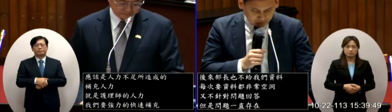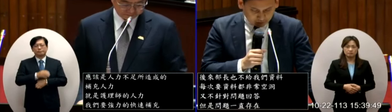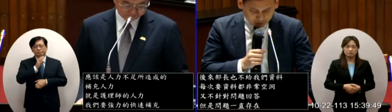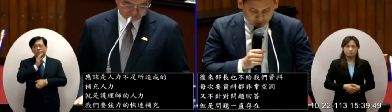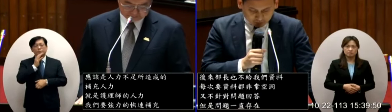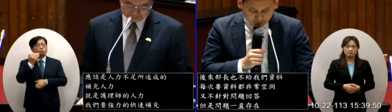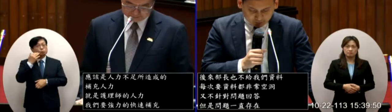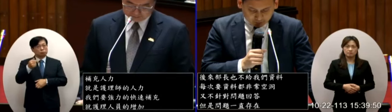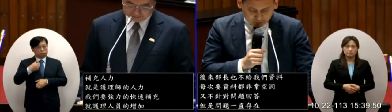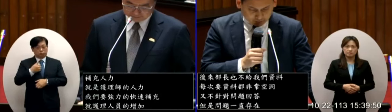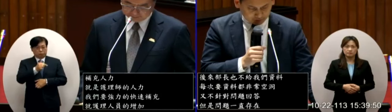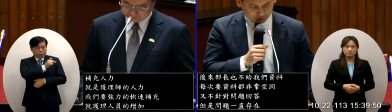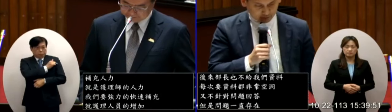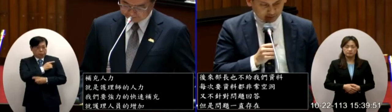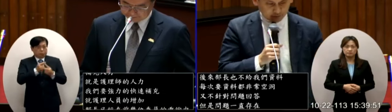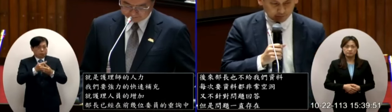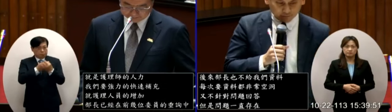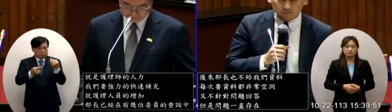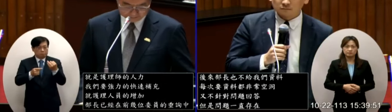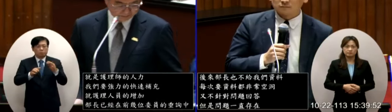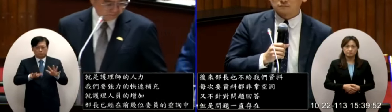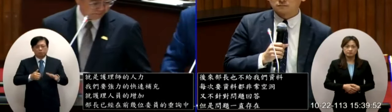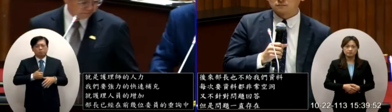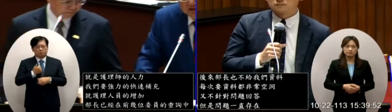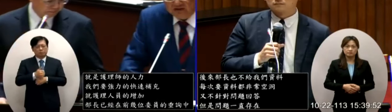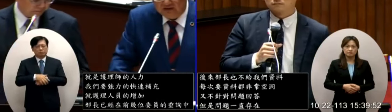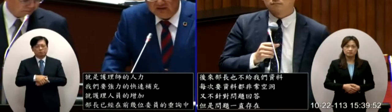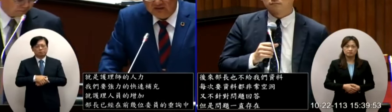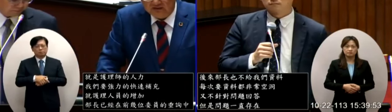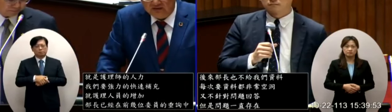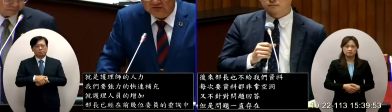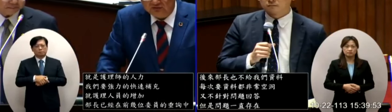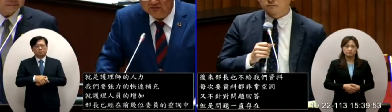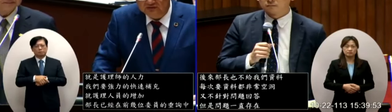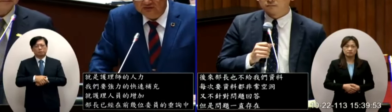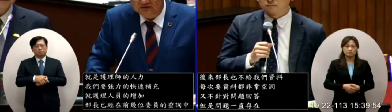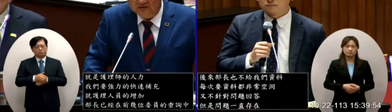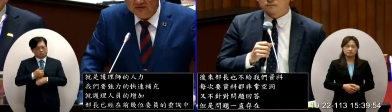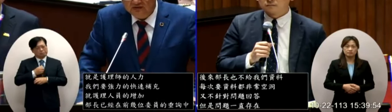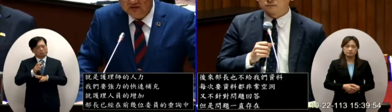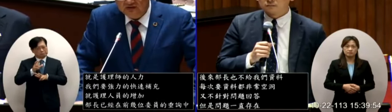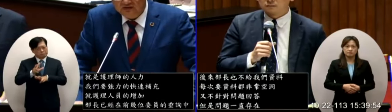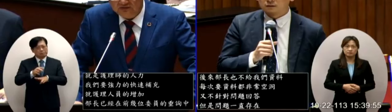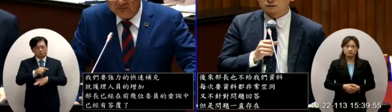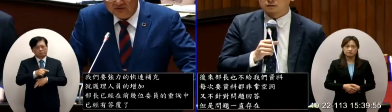如果談護理人力的話 我們非常 可以說是